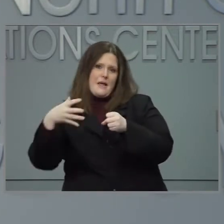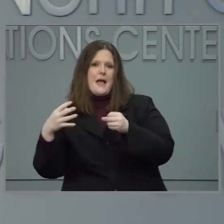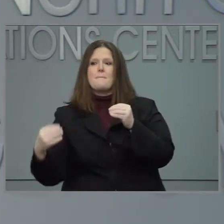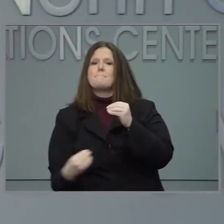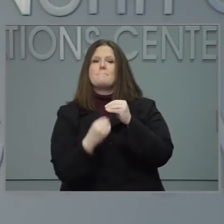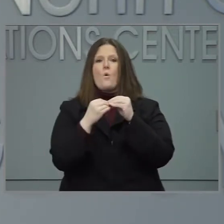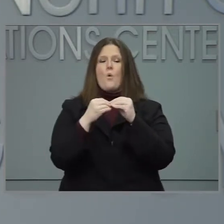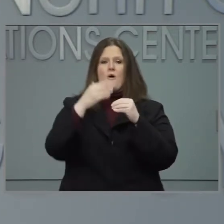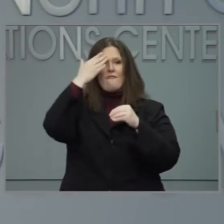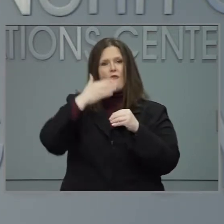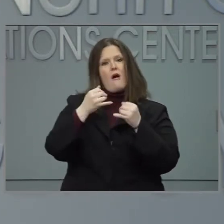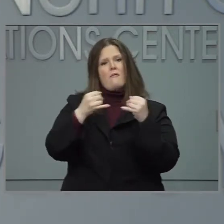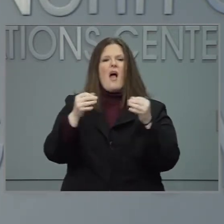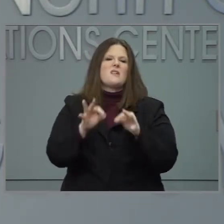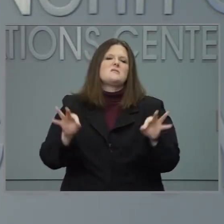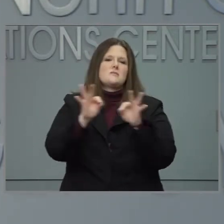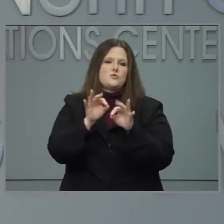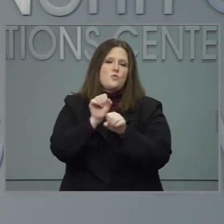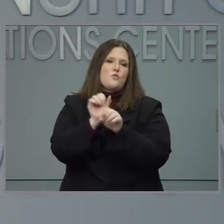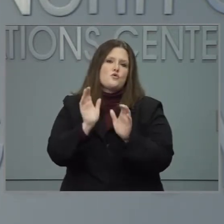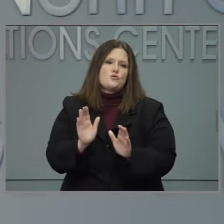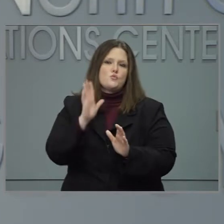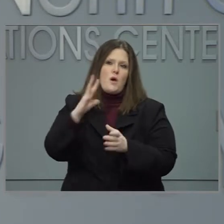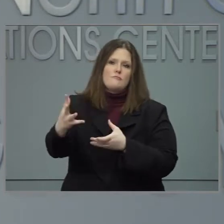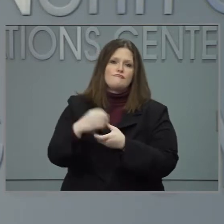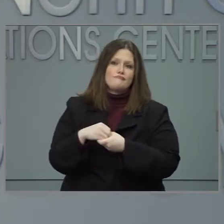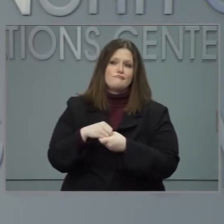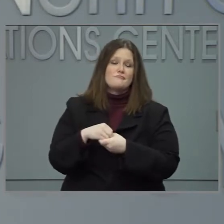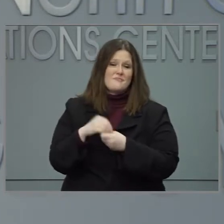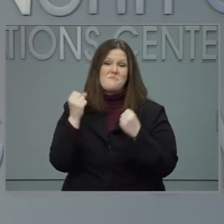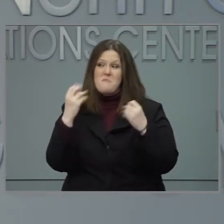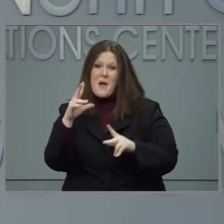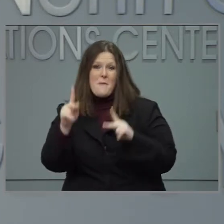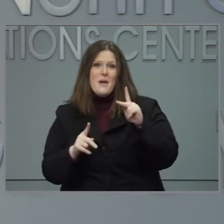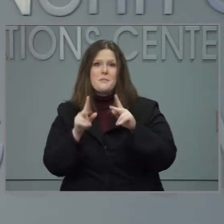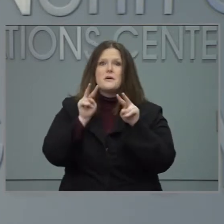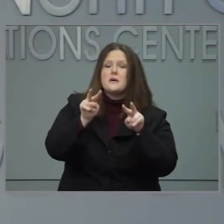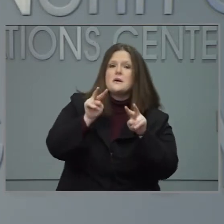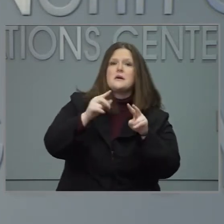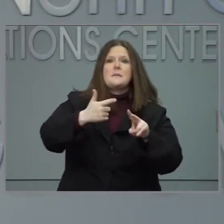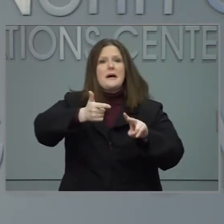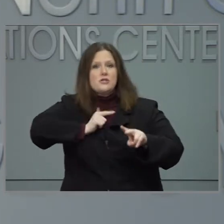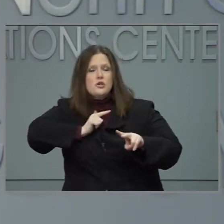serán elegibles yo sé que muchas personas incluyendo ven, estamos esperando nuestro tono